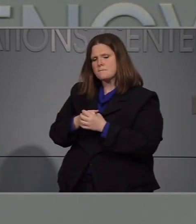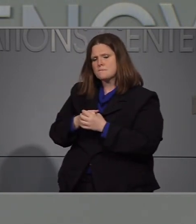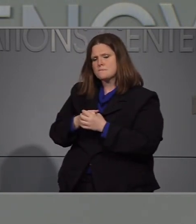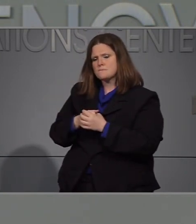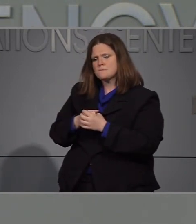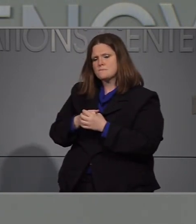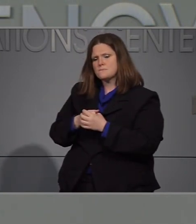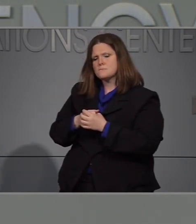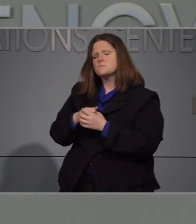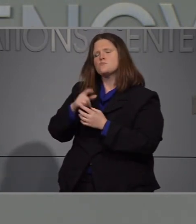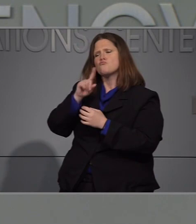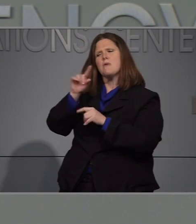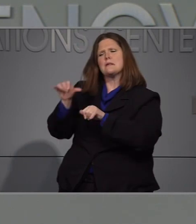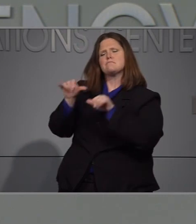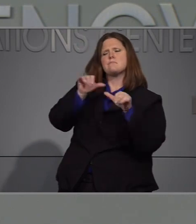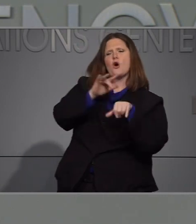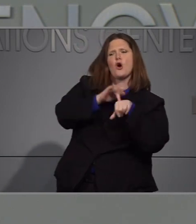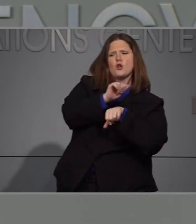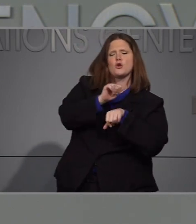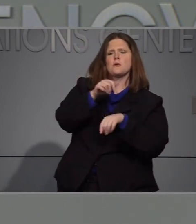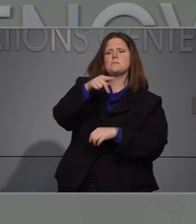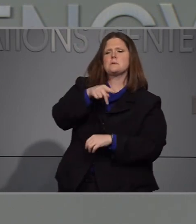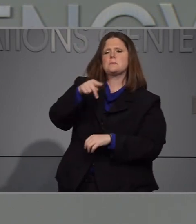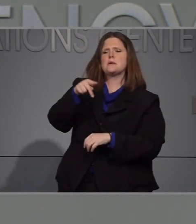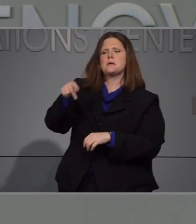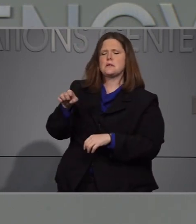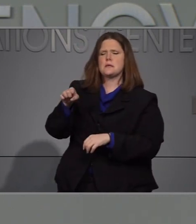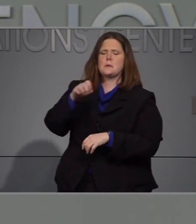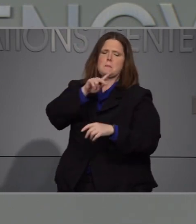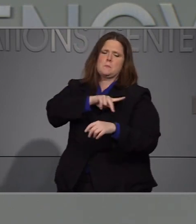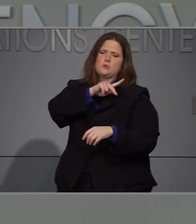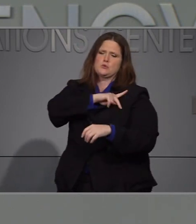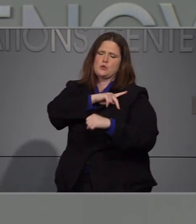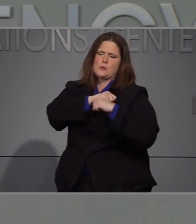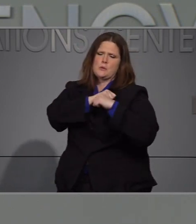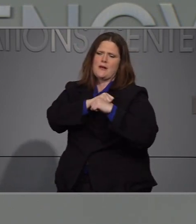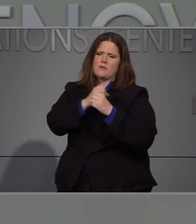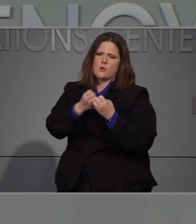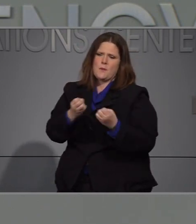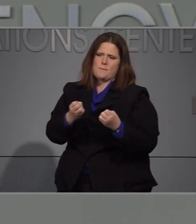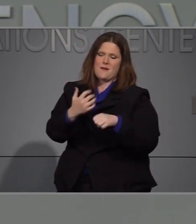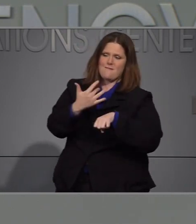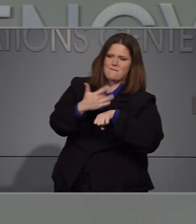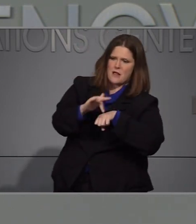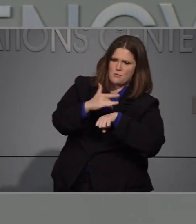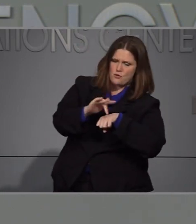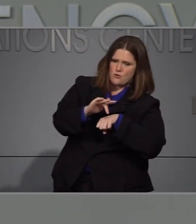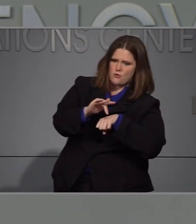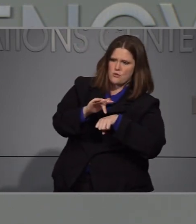Es. En lo que acabas de decir, en cuanto al equipo de eso mi ni el equipo de protección